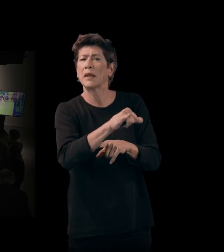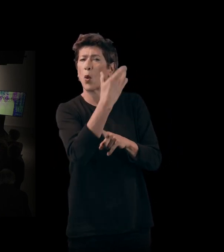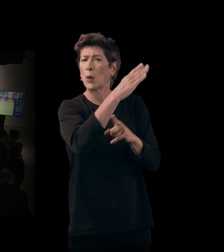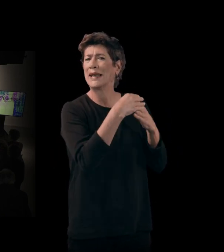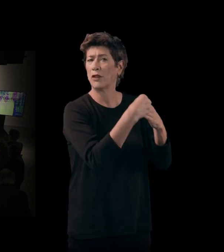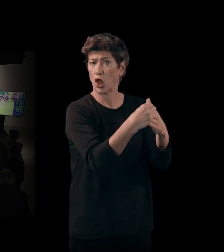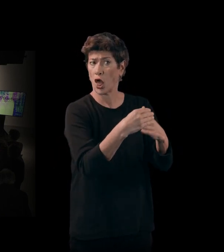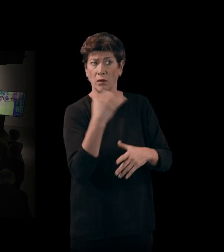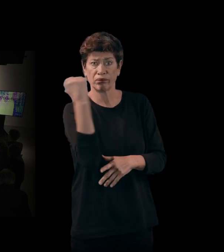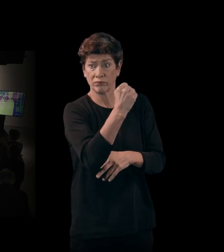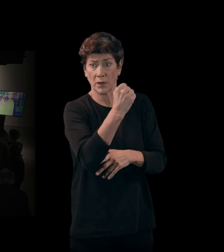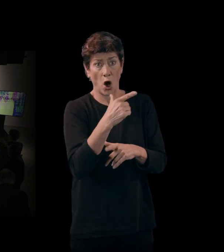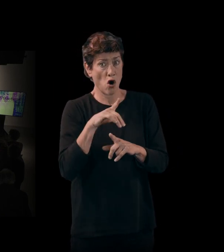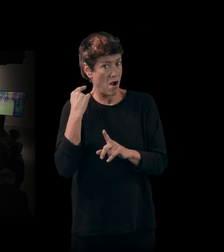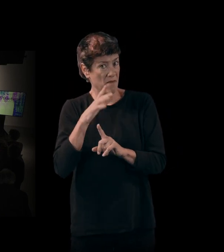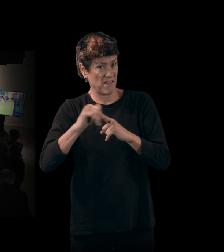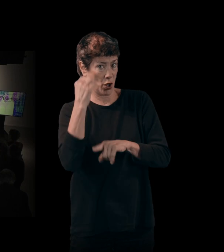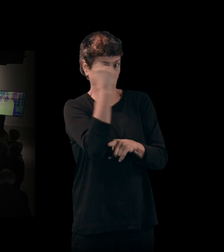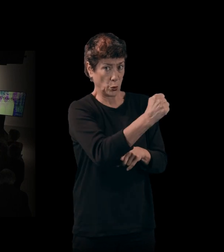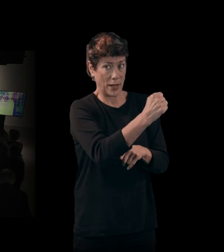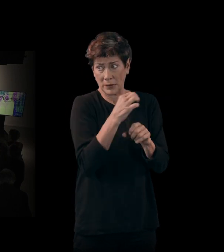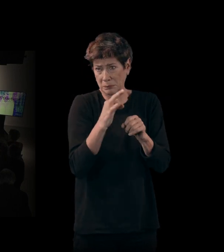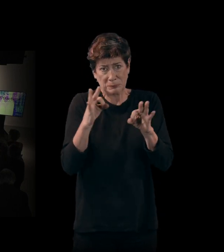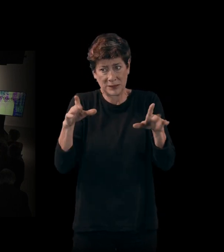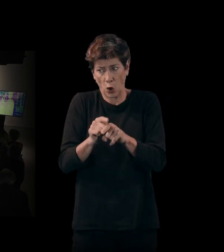c'est le village qui a tué le leader indépendantiste.